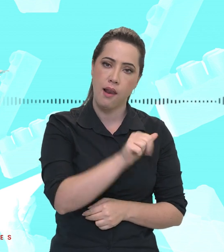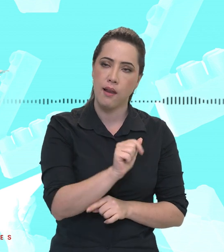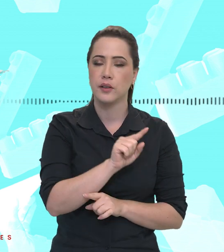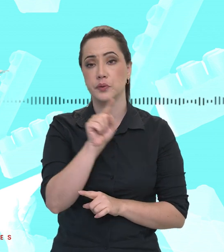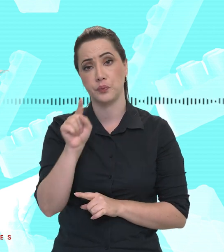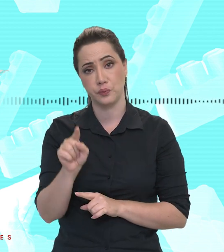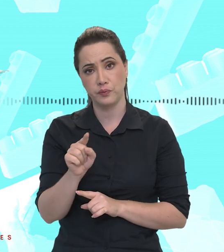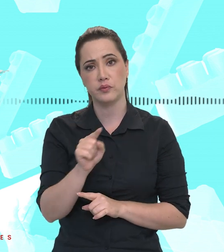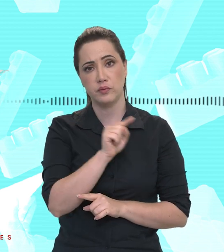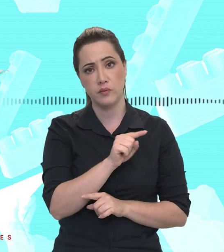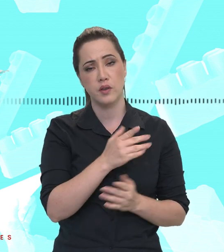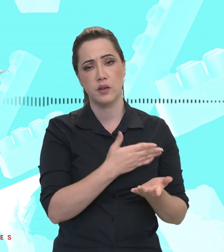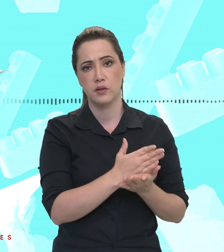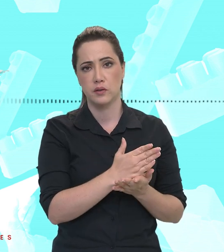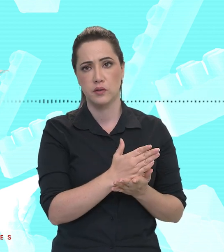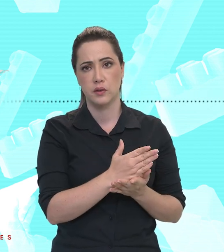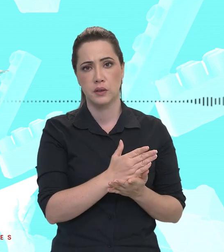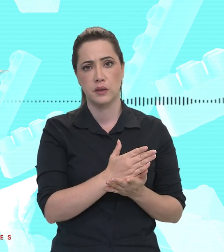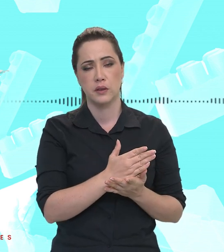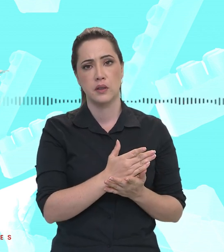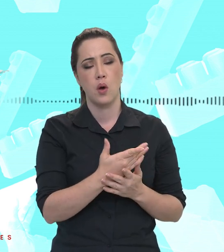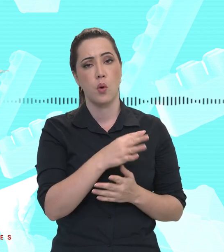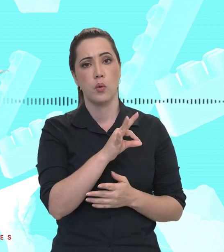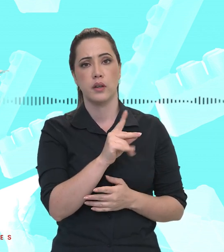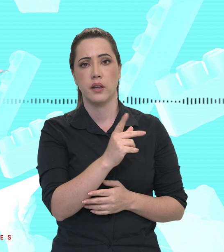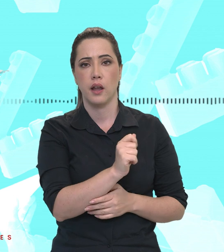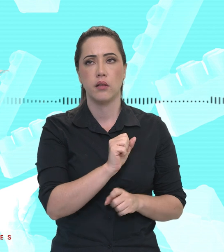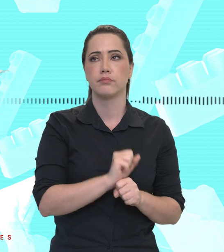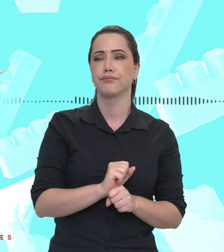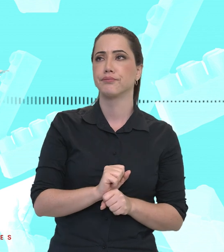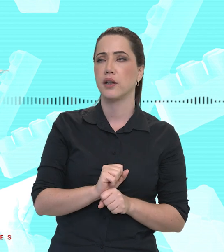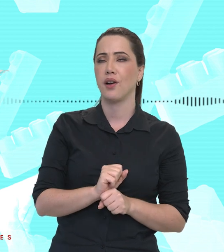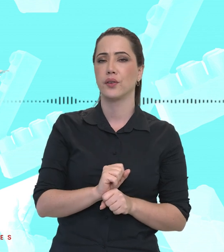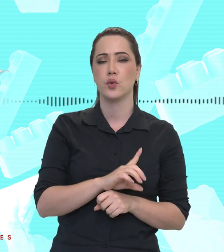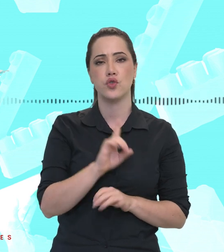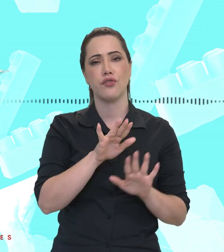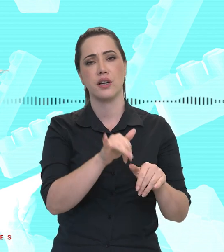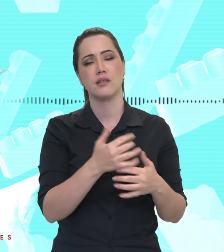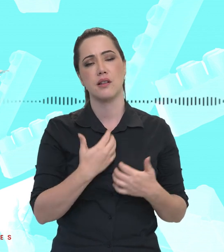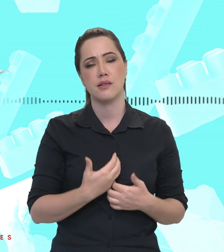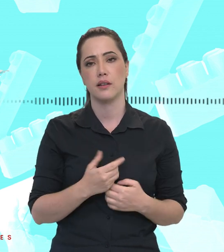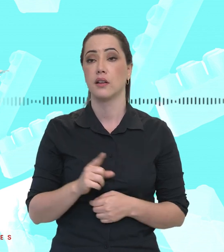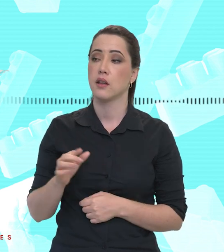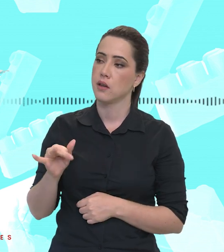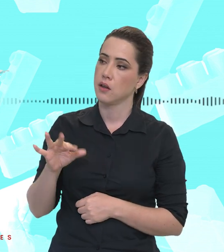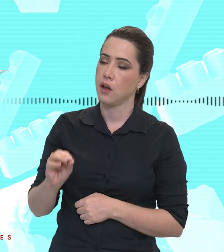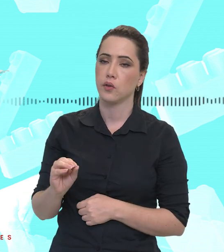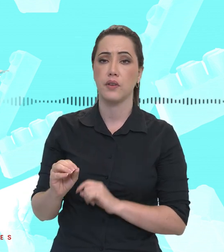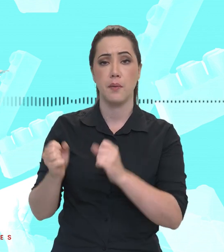[Alana] Que desencadeiam em mim crises de, que a gente chama de a paralisia do TDAH. Quando chega o fim do dia, eu to esgotada.